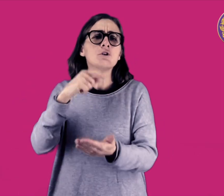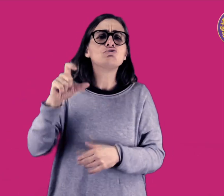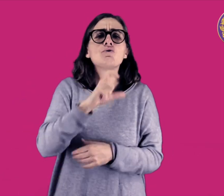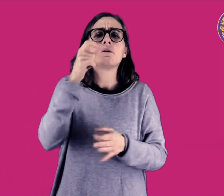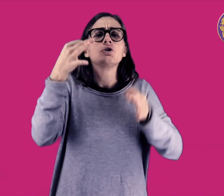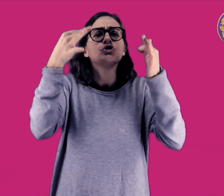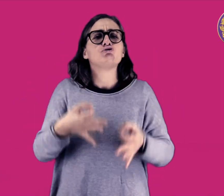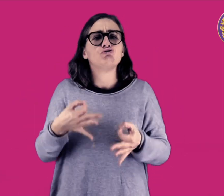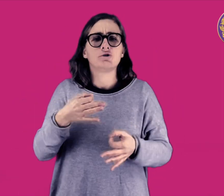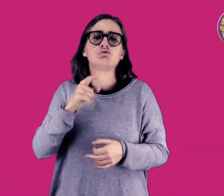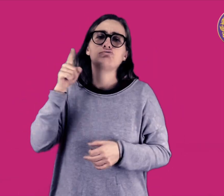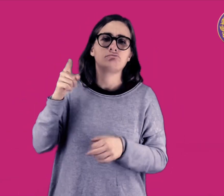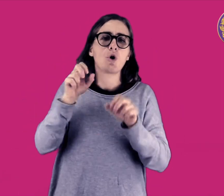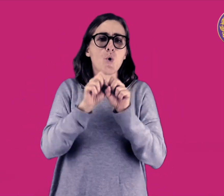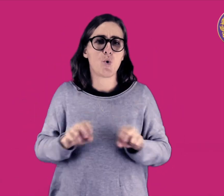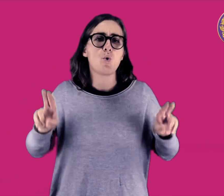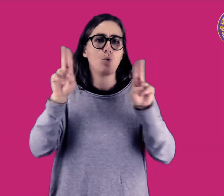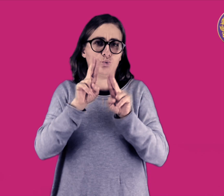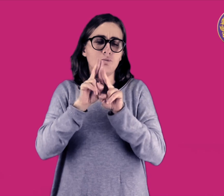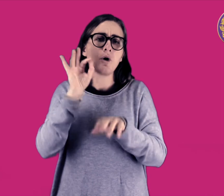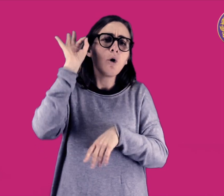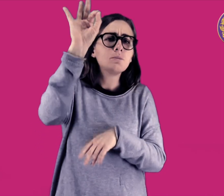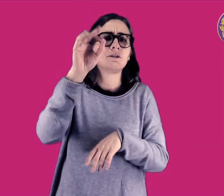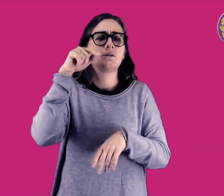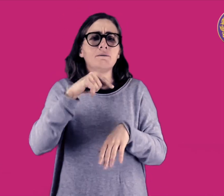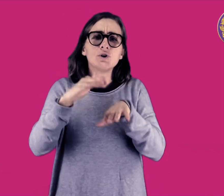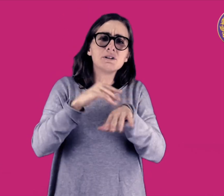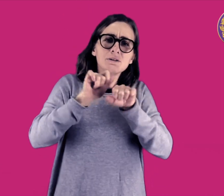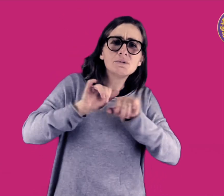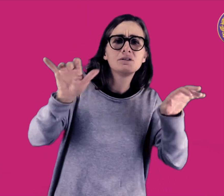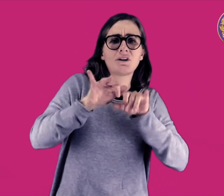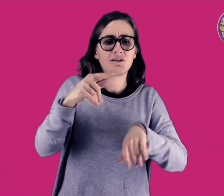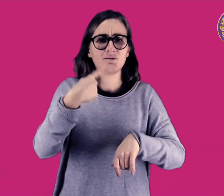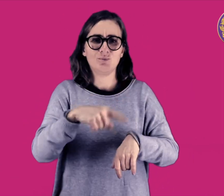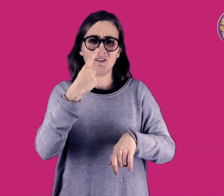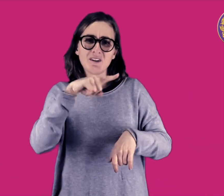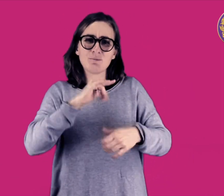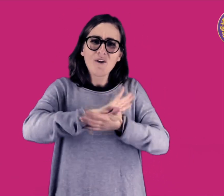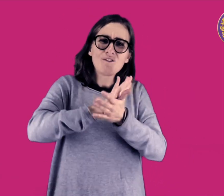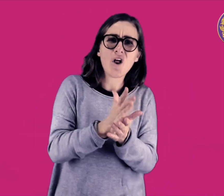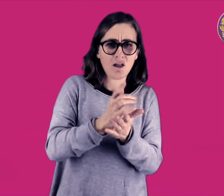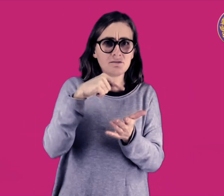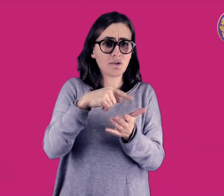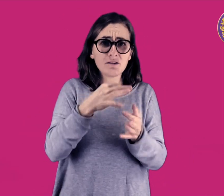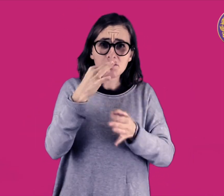una ricorrenza istituita dall’Assemblea generale delle Nazioni Unite per sensibilizzare l’opinione pubblica